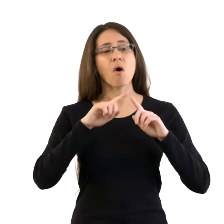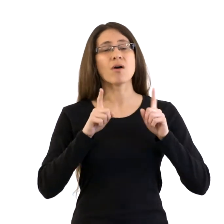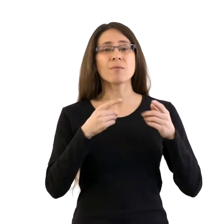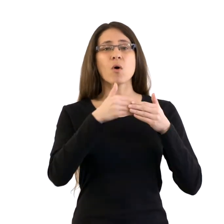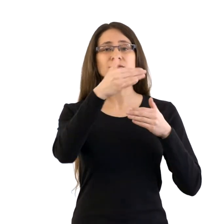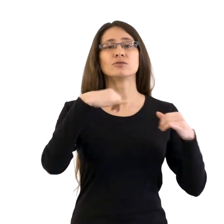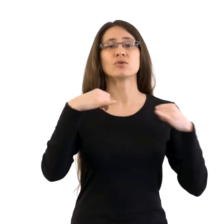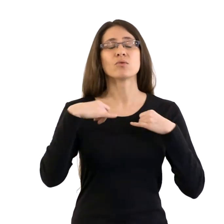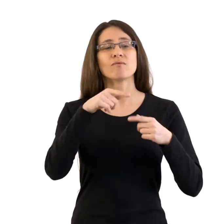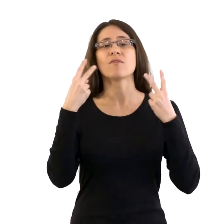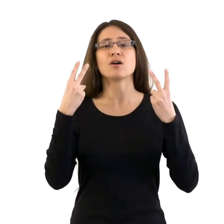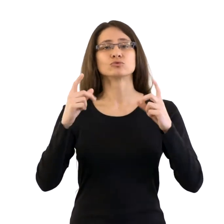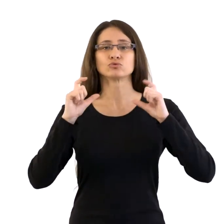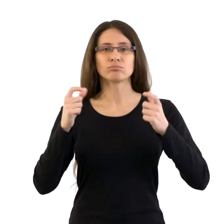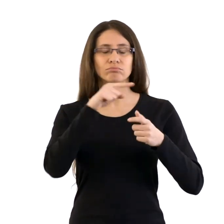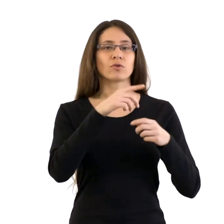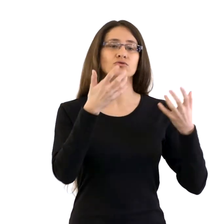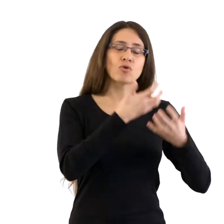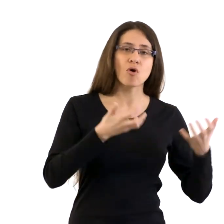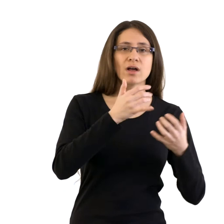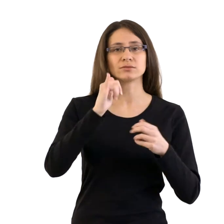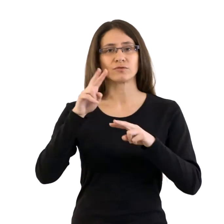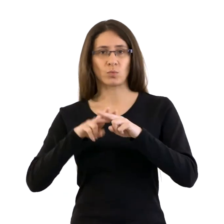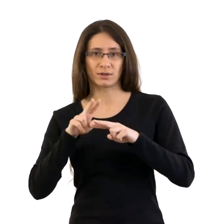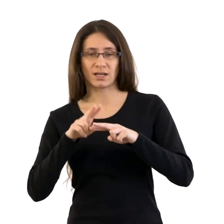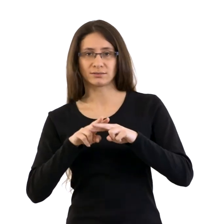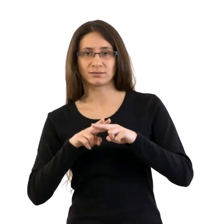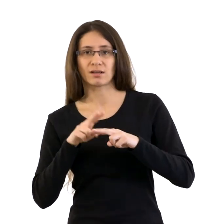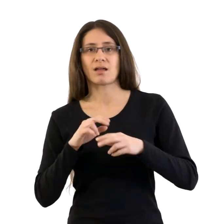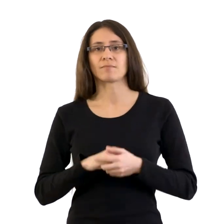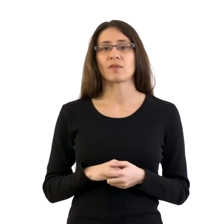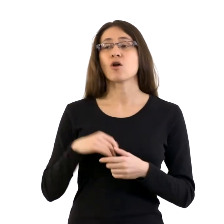Najważniejsze organizacje pozarządowe to stowarzyszenia i fundacje,